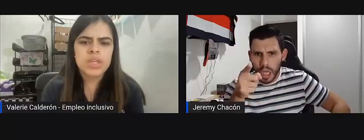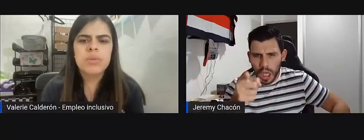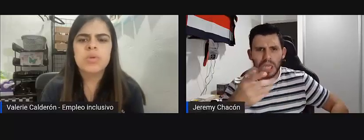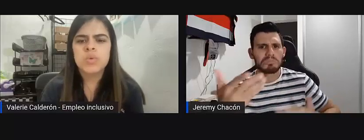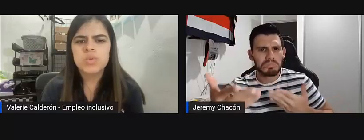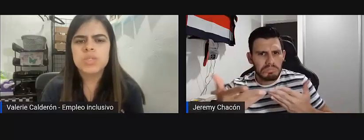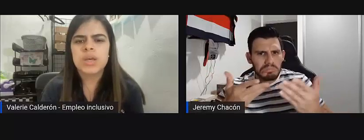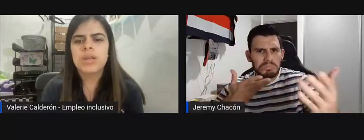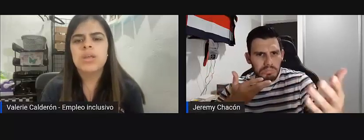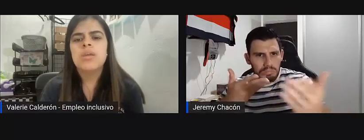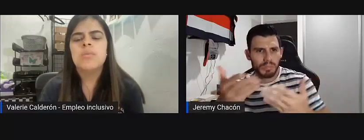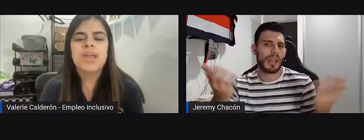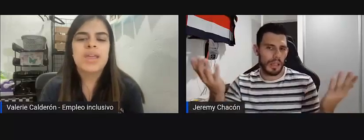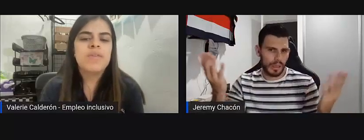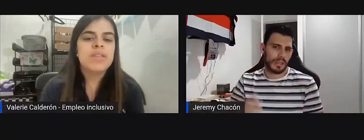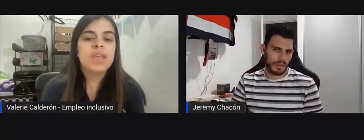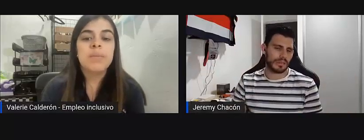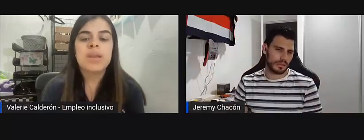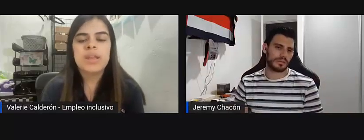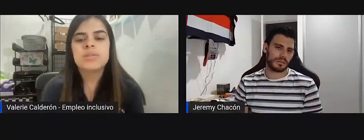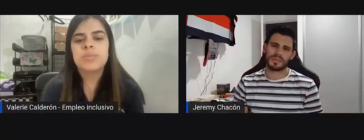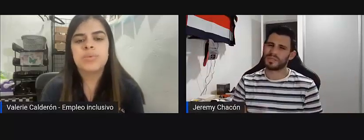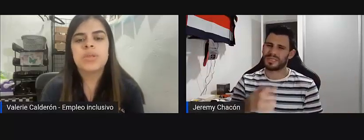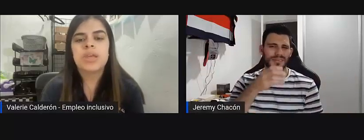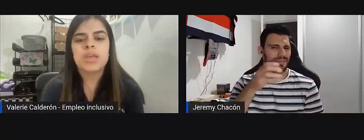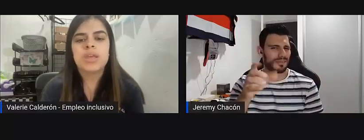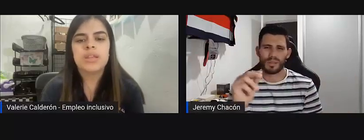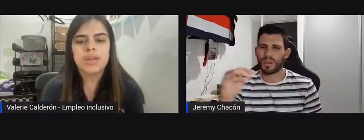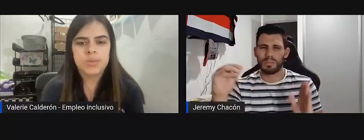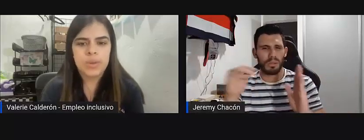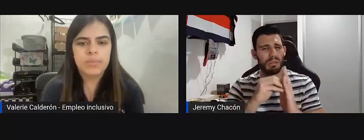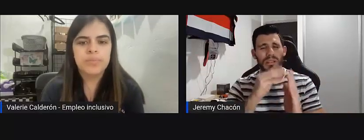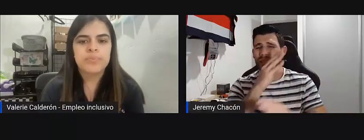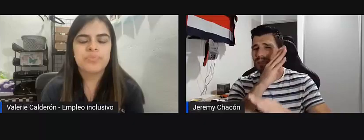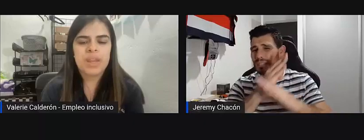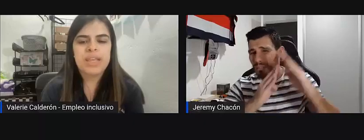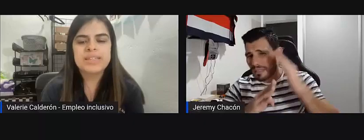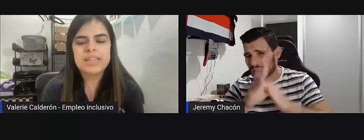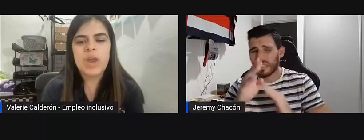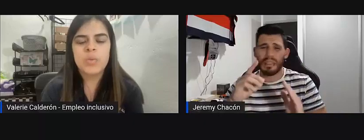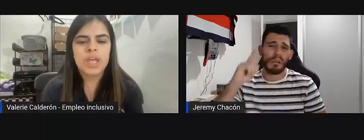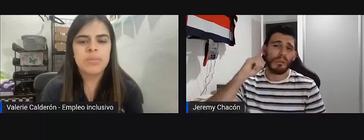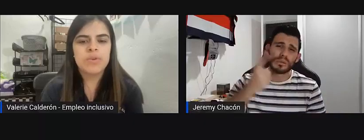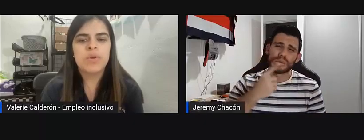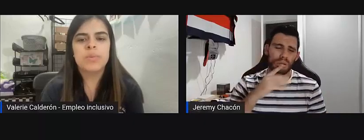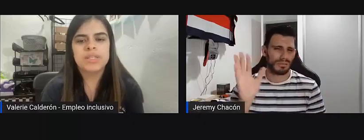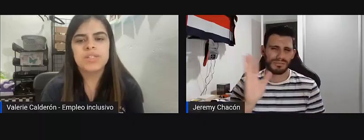sí me gusta verdad Y ves De qué manera se puede interactuar esa sería una de mis recomendaciones